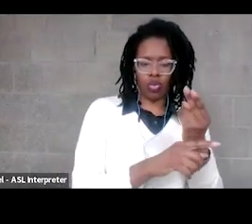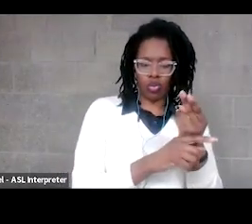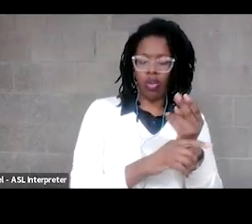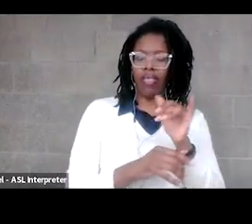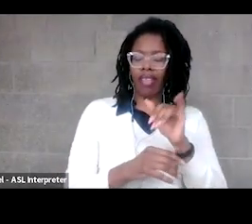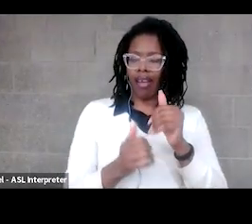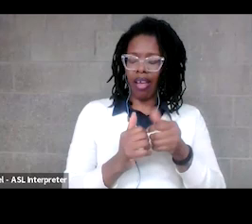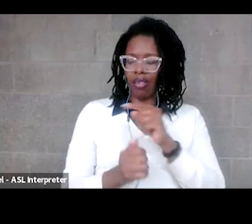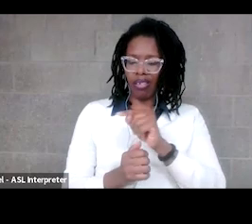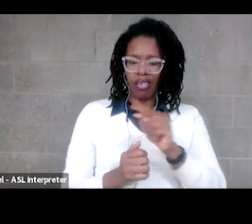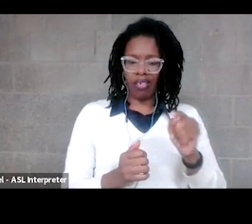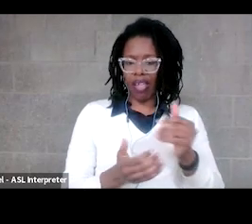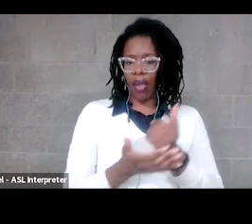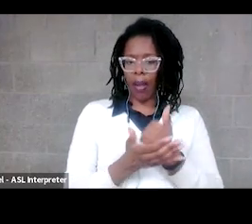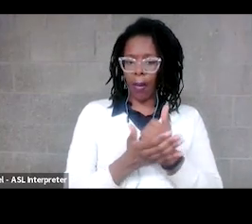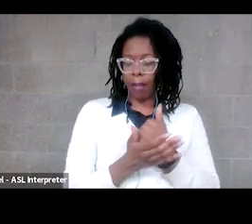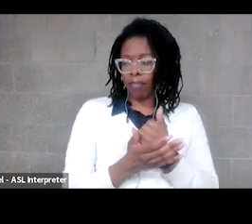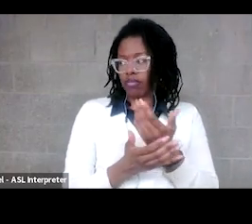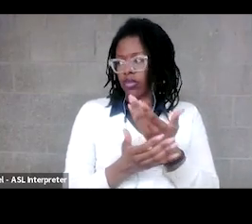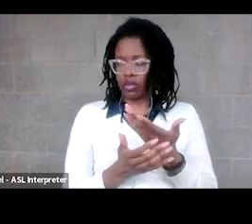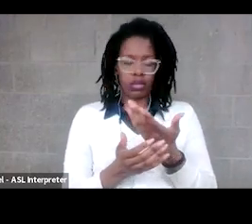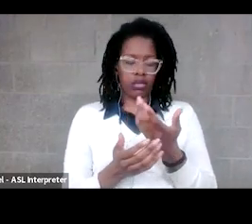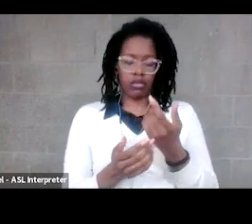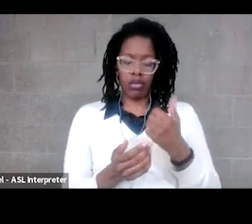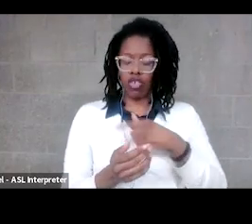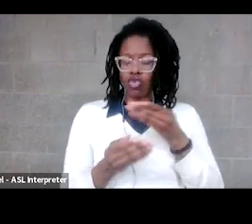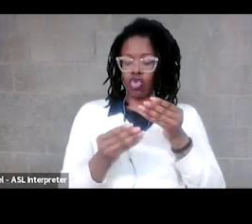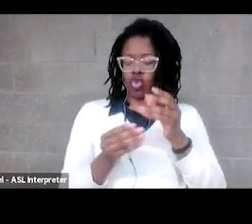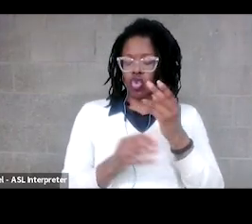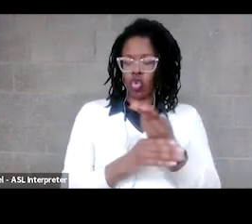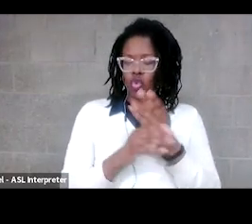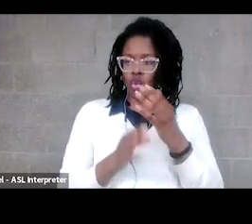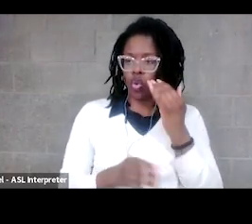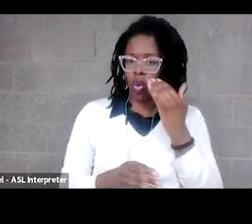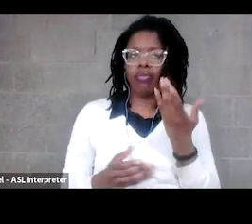"¿Qué puedo hacer con la cuenta de Mi Seguridad Social?" Y los servicios de representantes designados